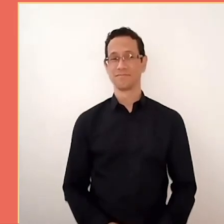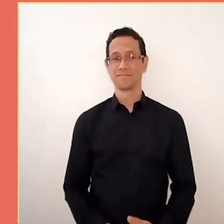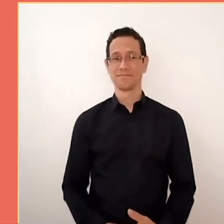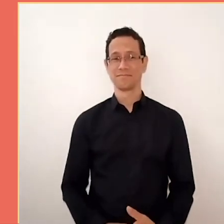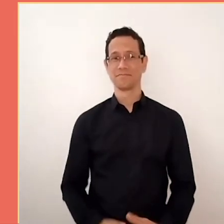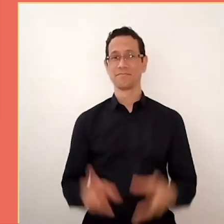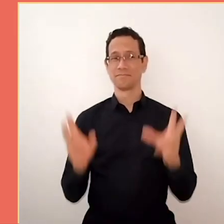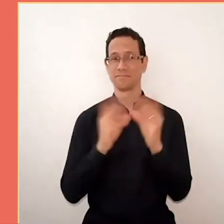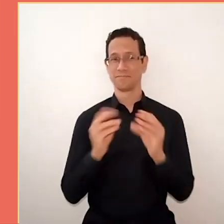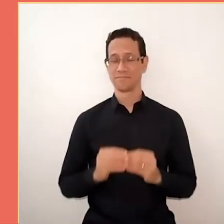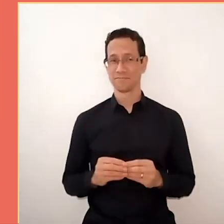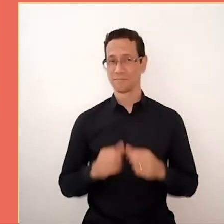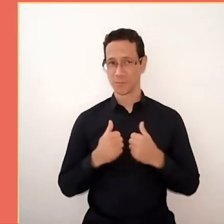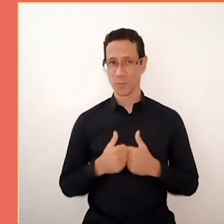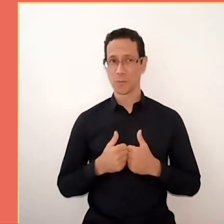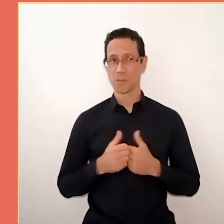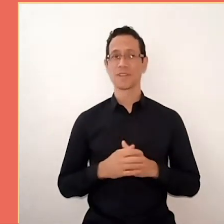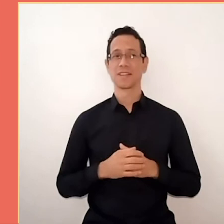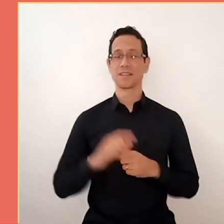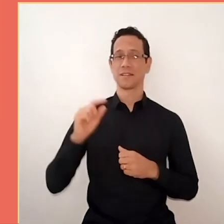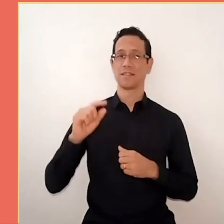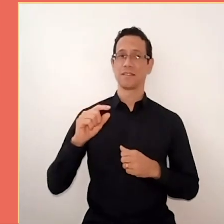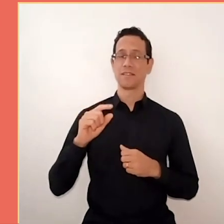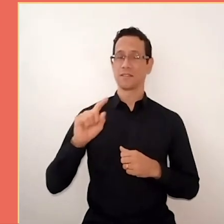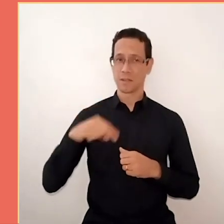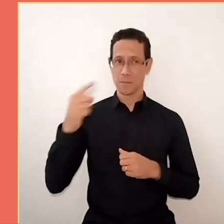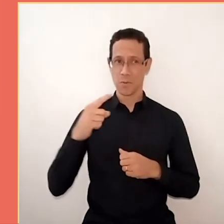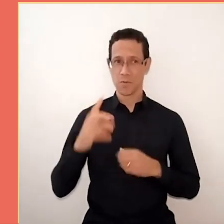pra fechar o fechamento aqui, depois todo mundo vai falar um tchau aqui.